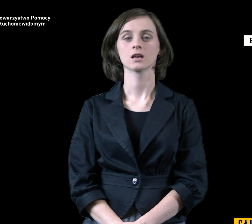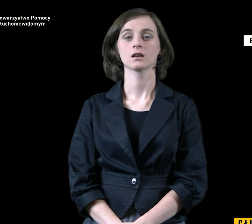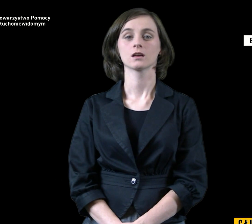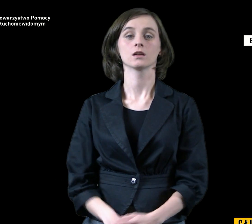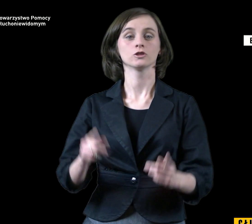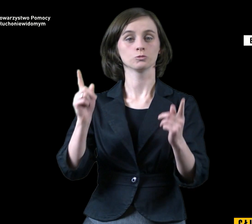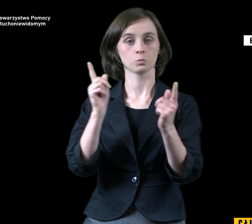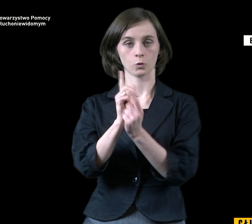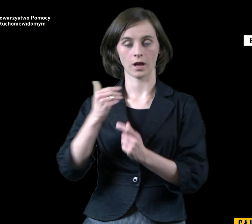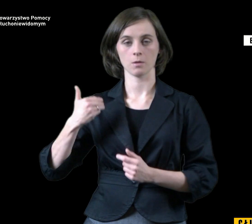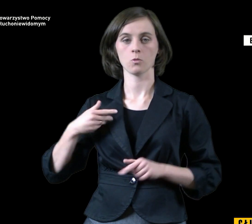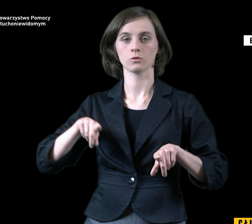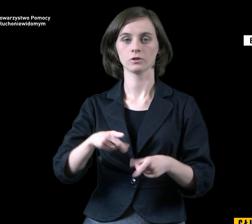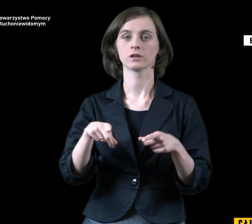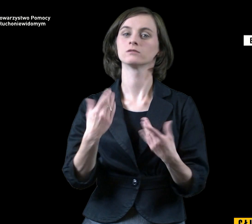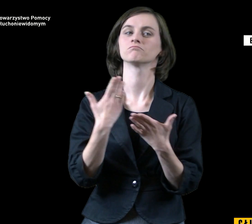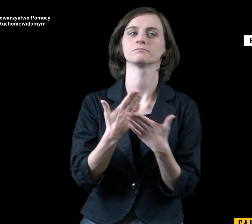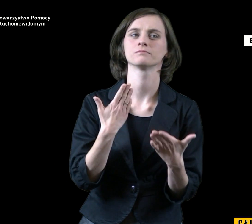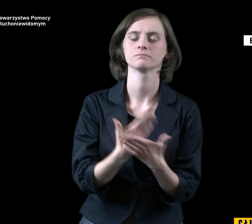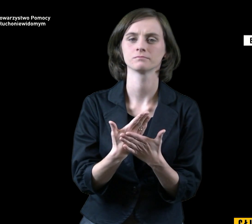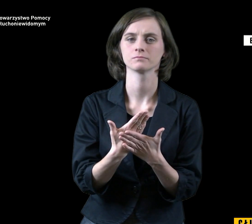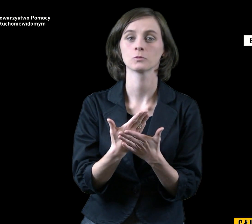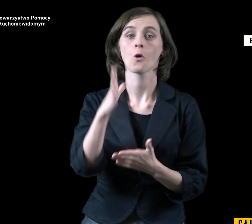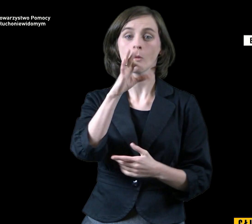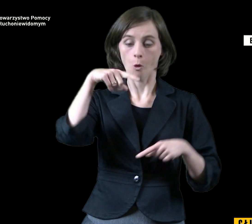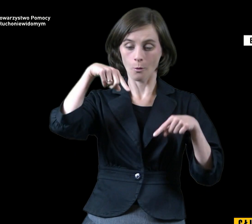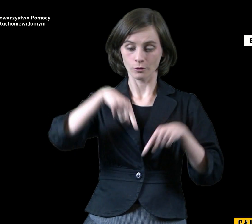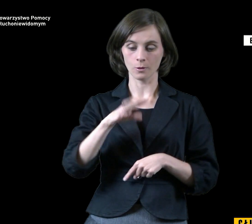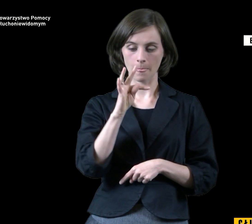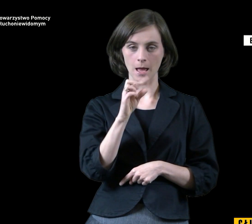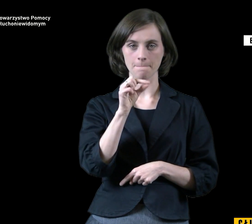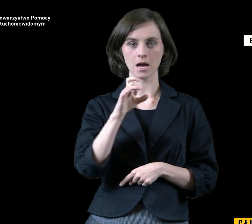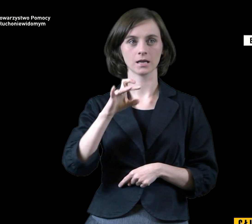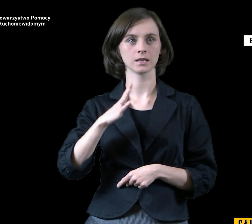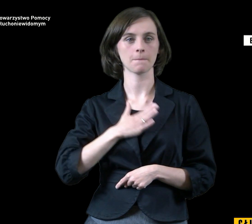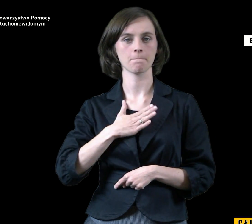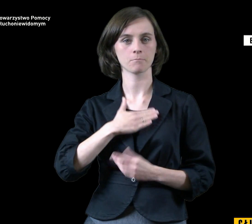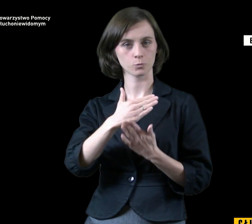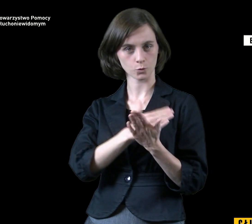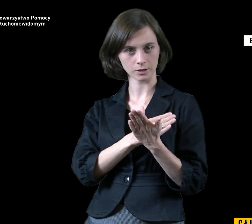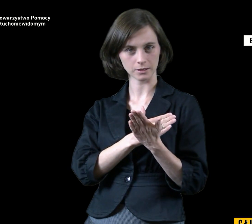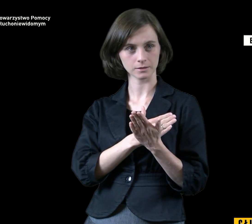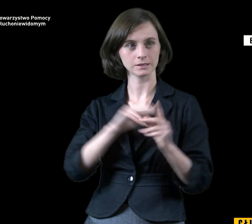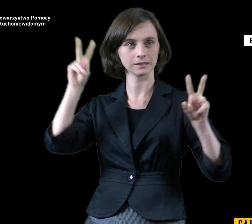Pretekstem do organizacji tego spotkania był realizowany przez TPG projekt